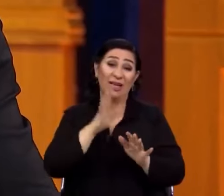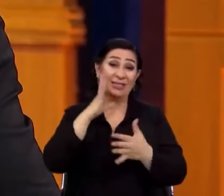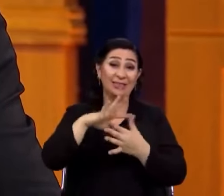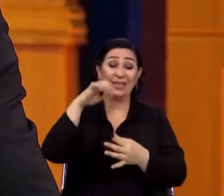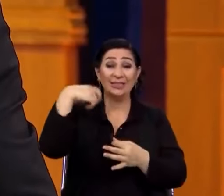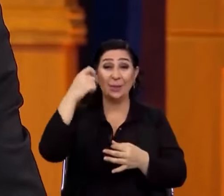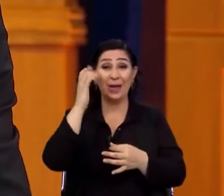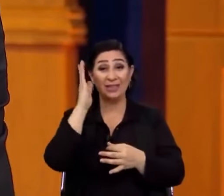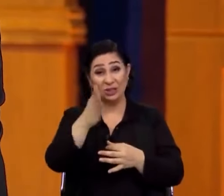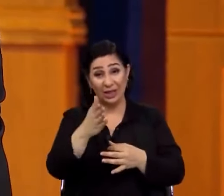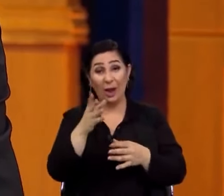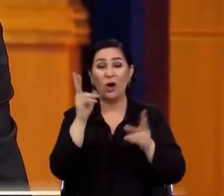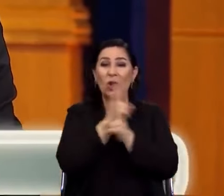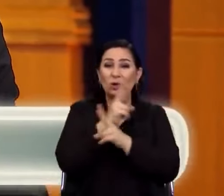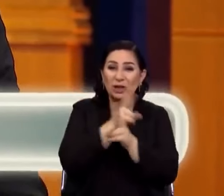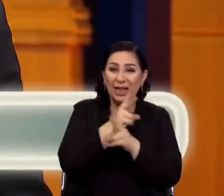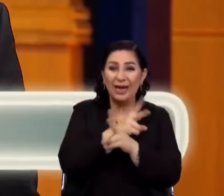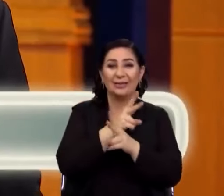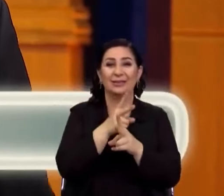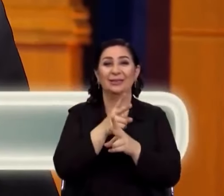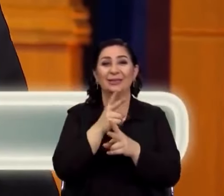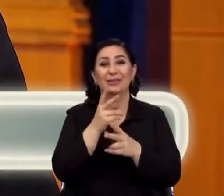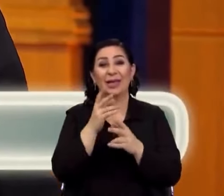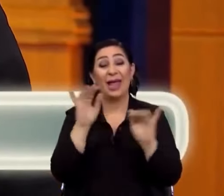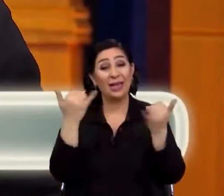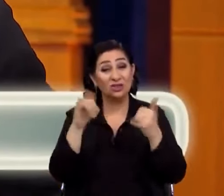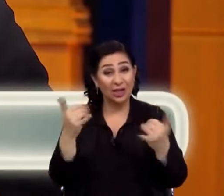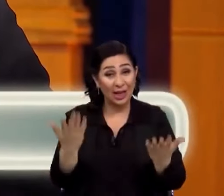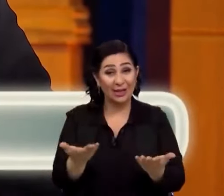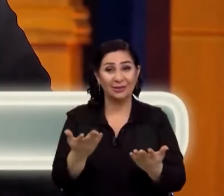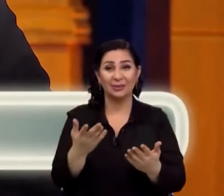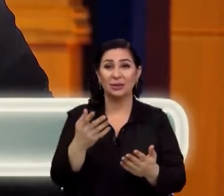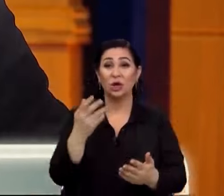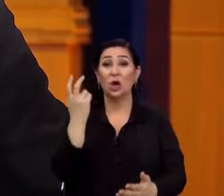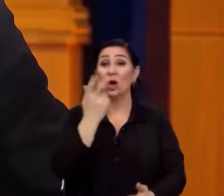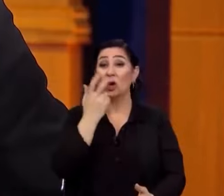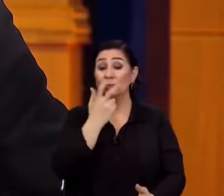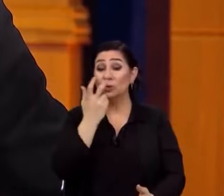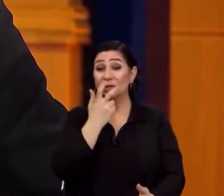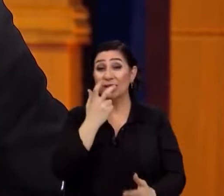gidecekler komedi filmlerine gidecekler gülecekler konserlerle ilgili müzikle